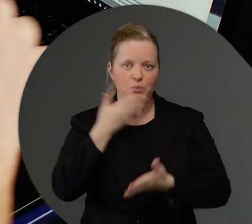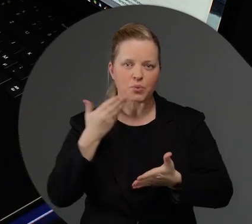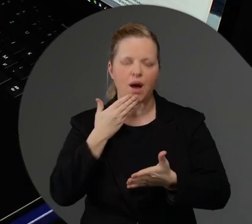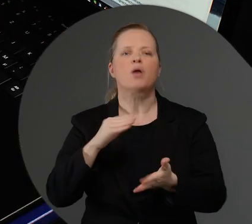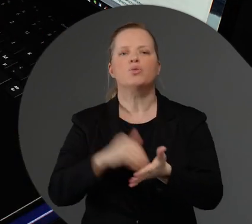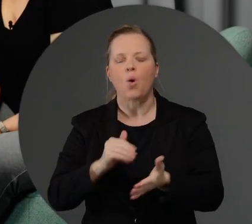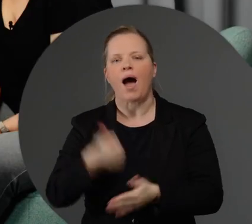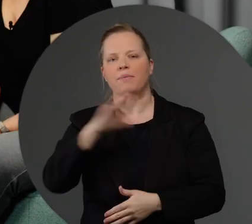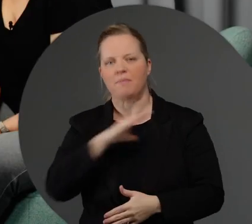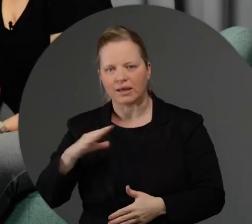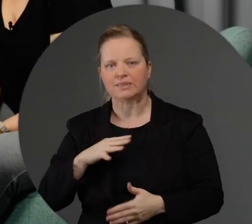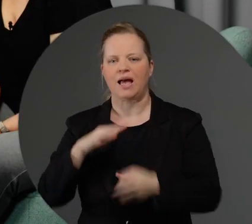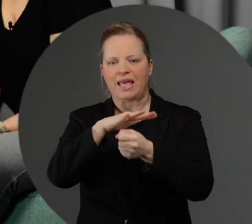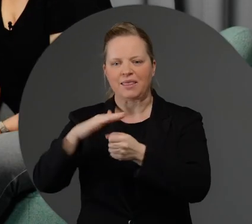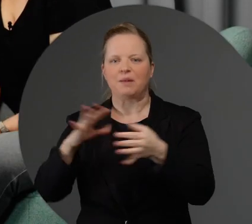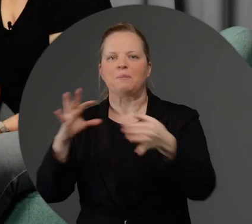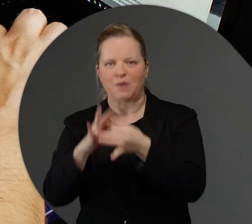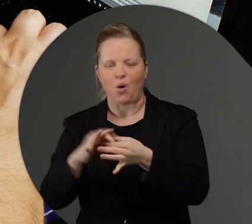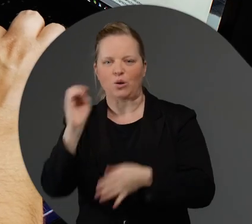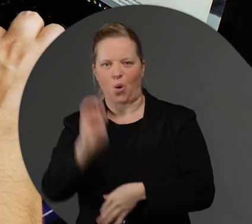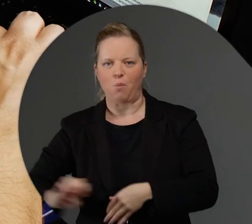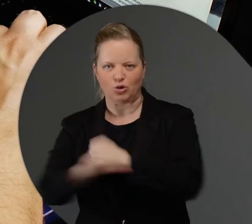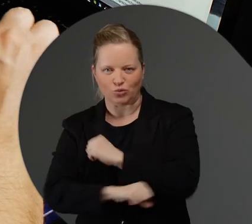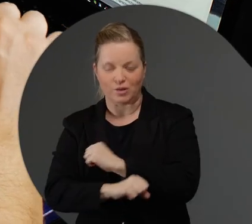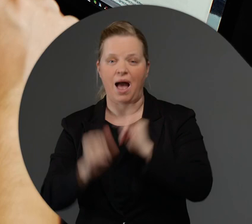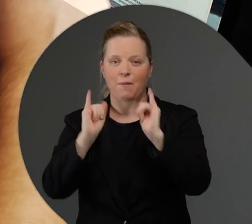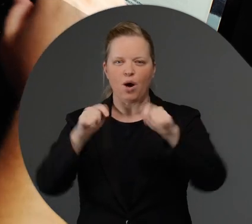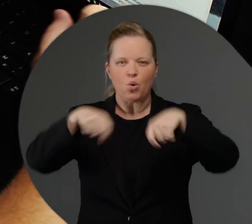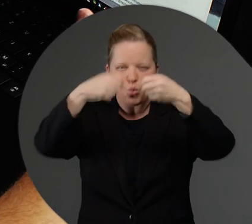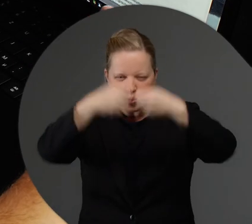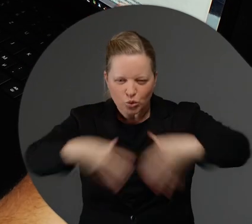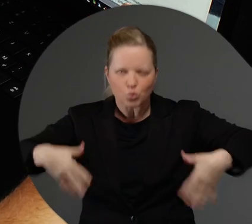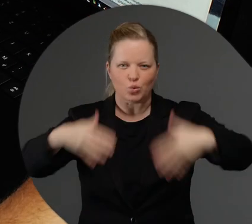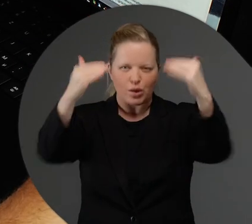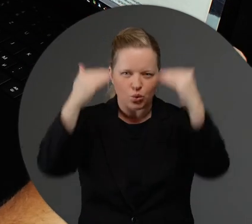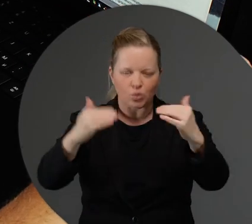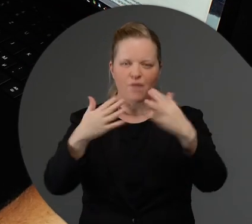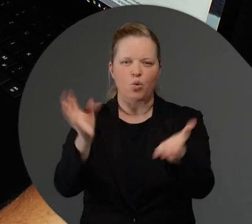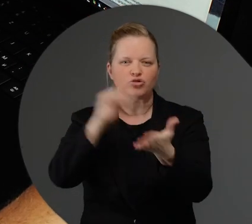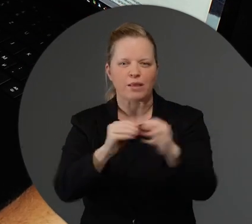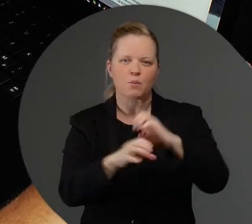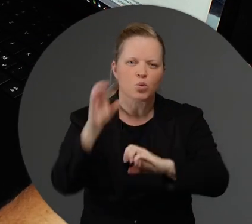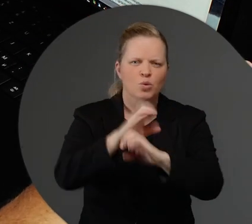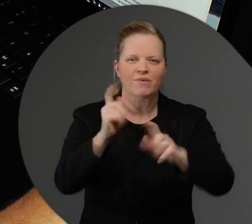Okay, es gibt noch eine Master interdisziplinäre Osteuropa Studien. Also die ganze Unterstruktur, wo dann steht, welche Module es gibt und welche